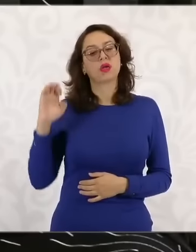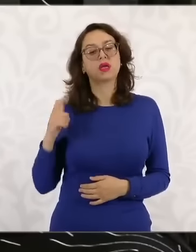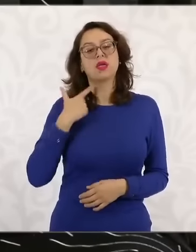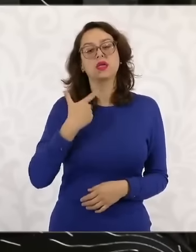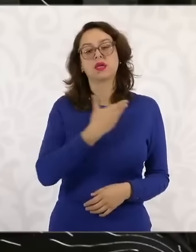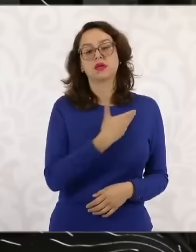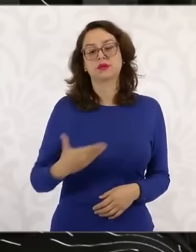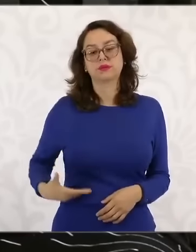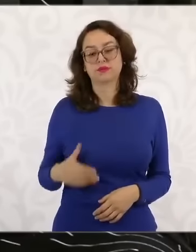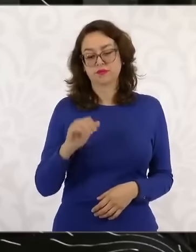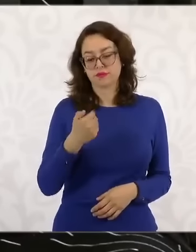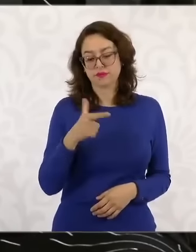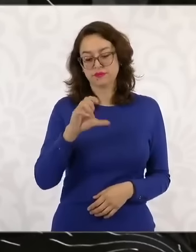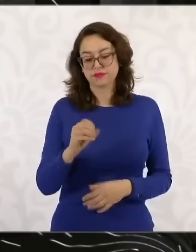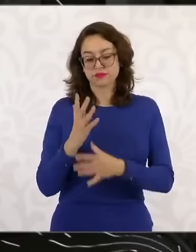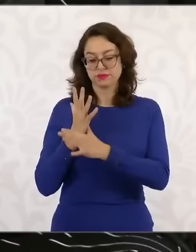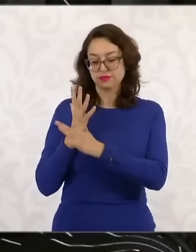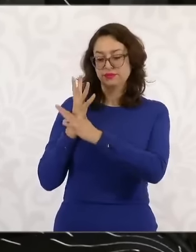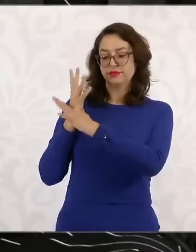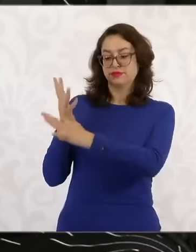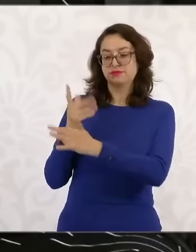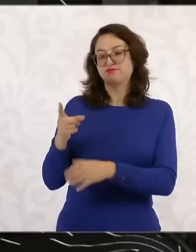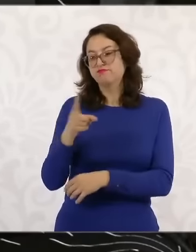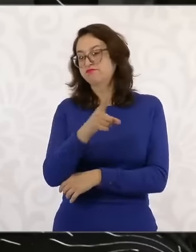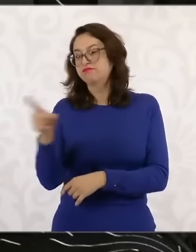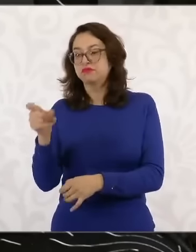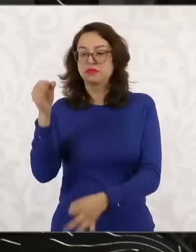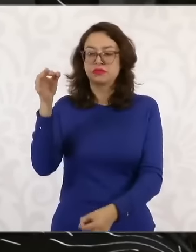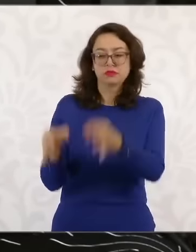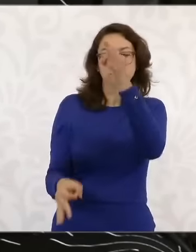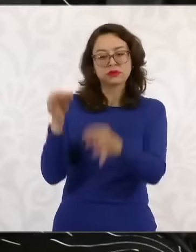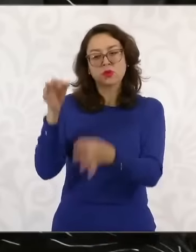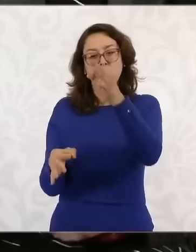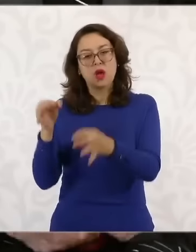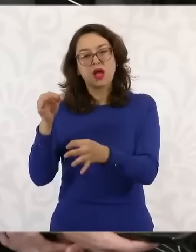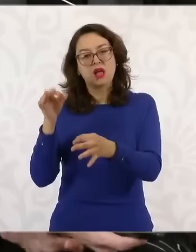Obrador que decía jueces chanchulleros, estos jueces que les gustaba jugar mucho con lo que era,